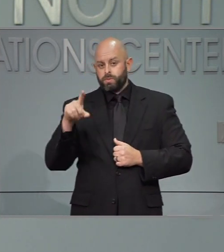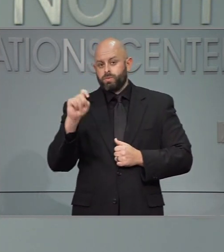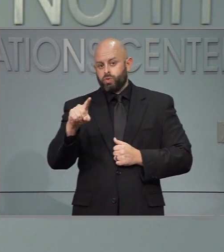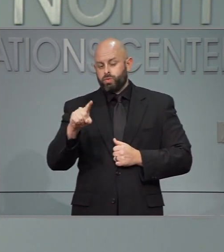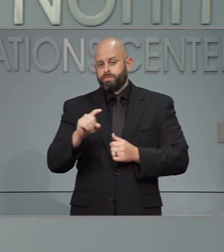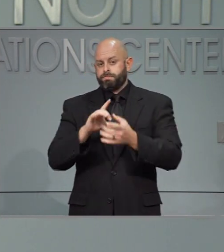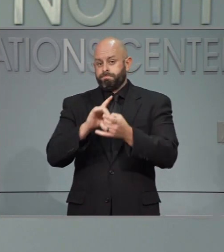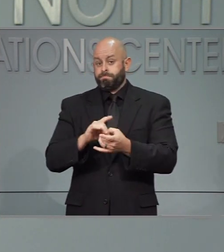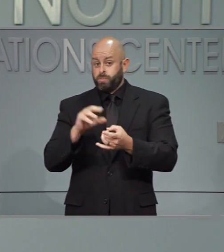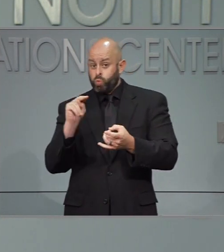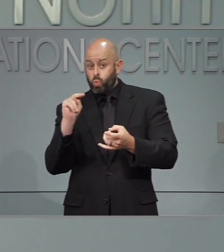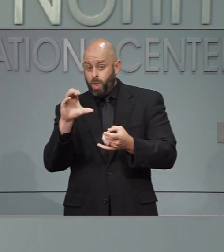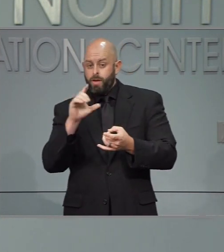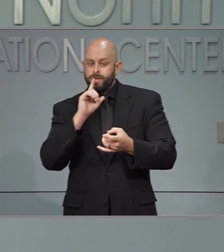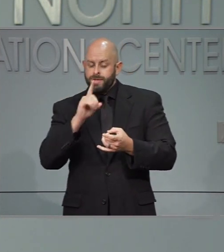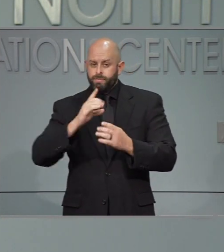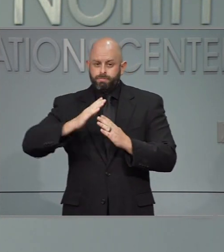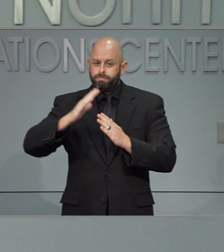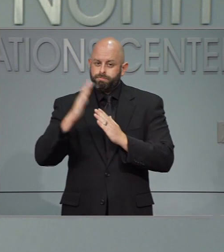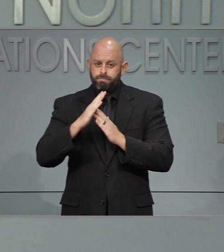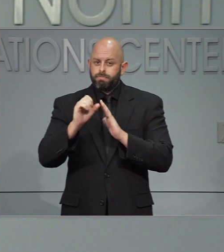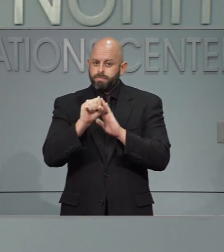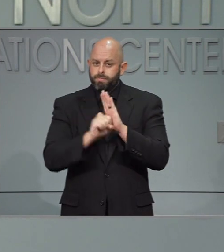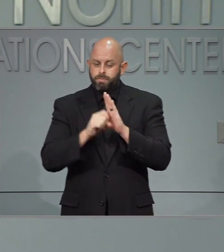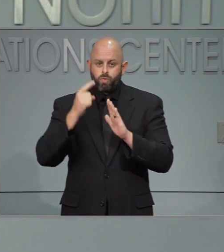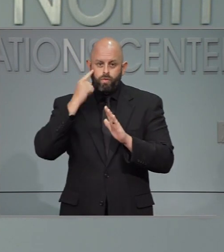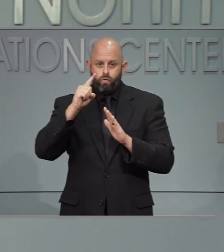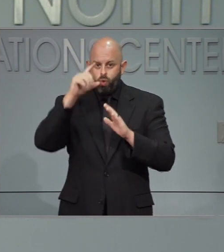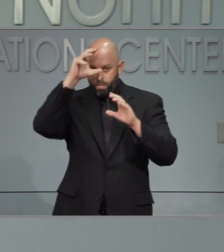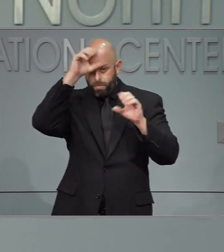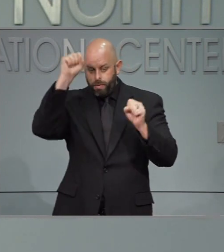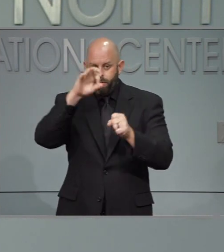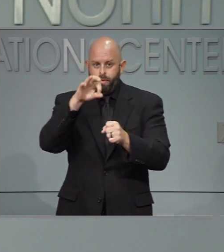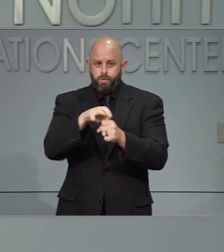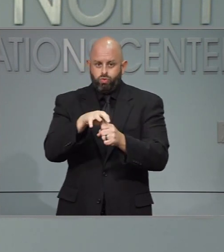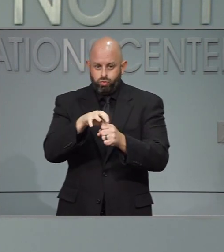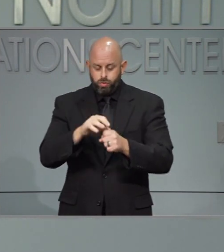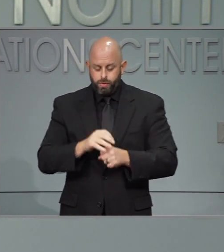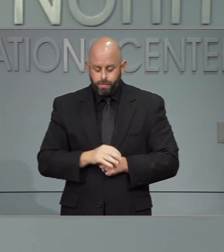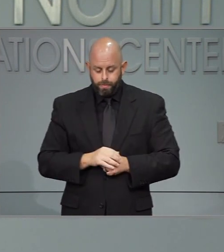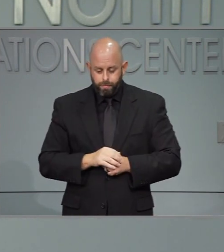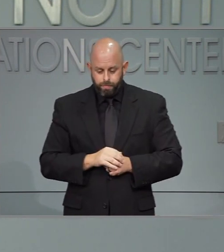Veinte. En cuanto a las el en unas elecciones presidenciales y del